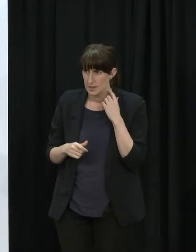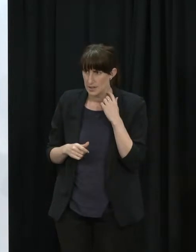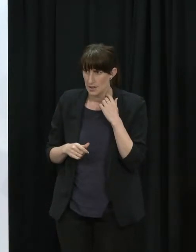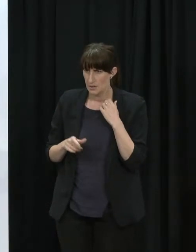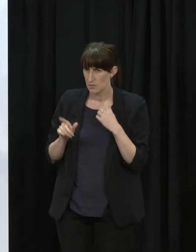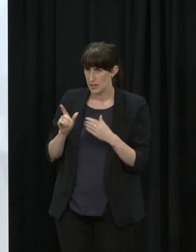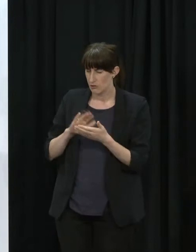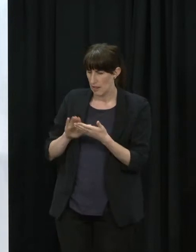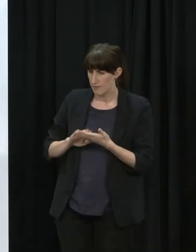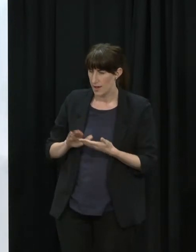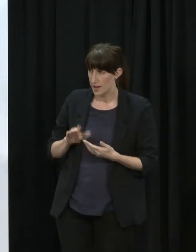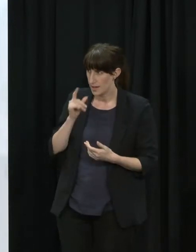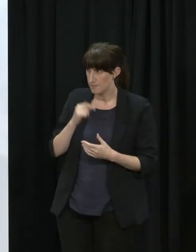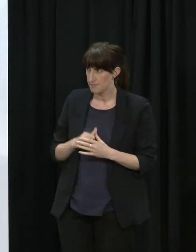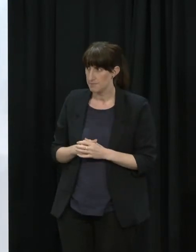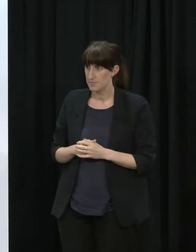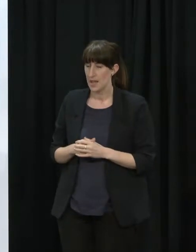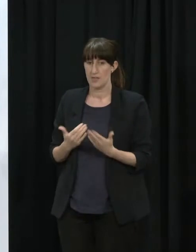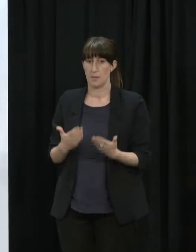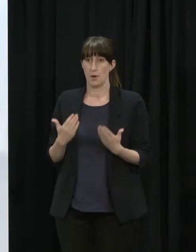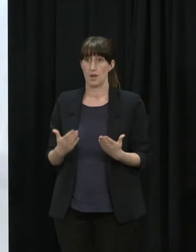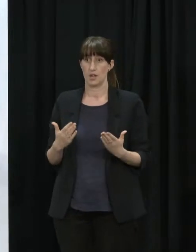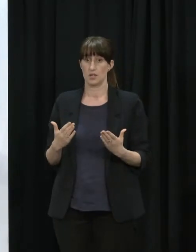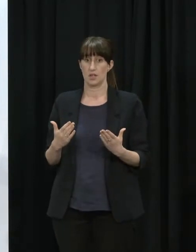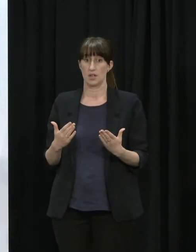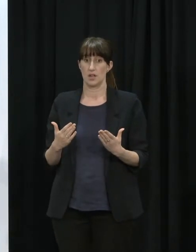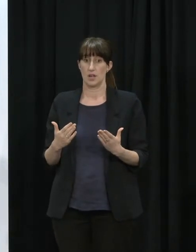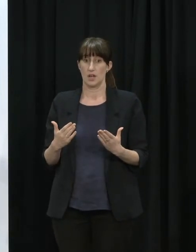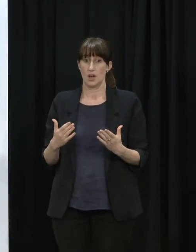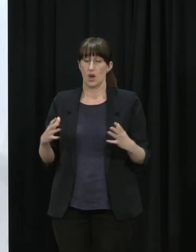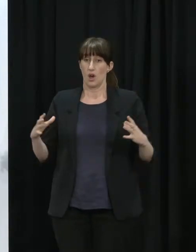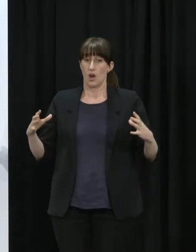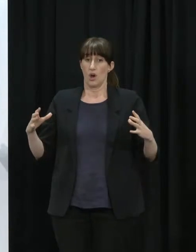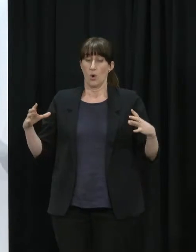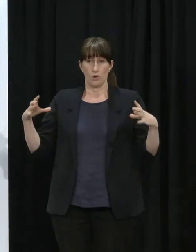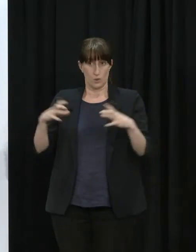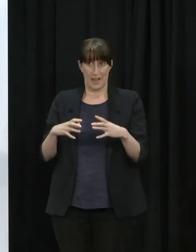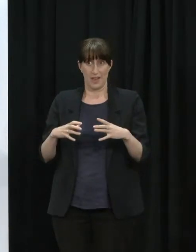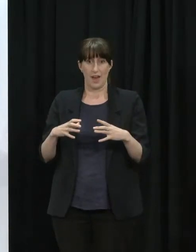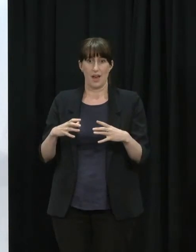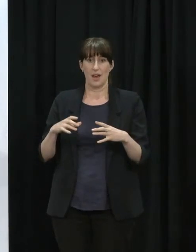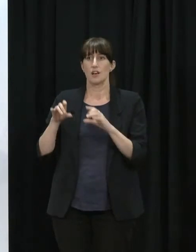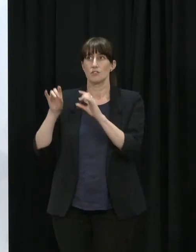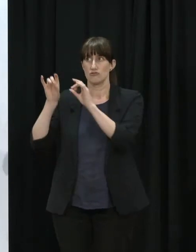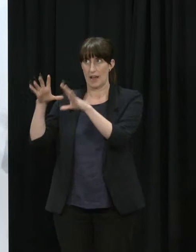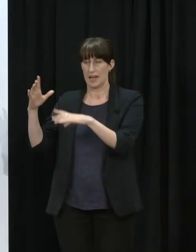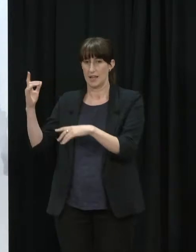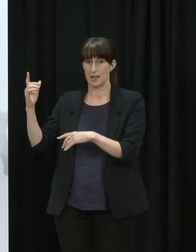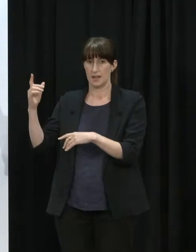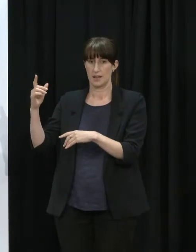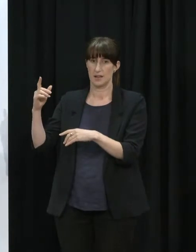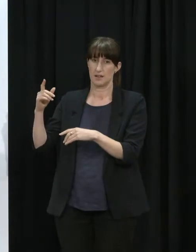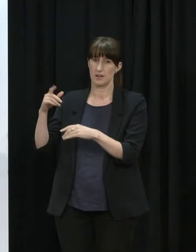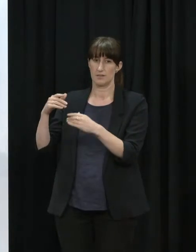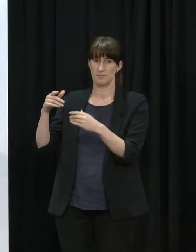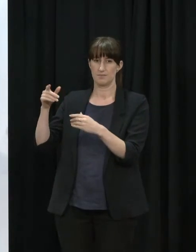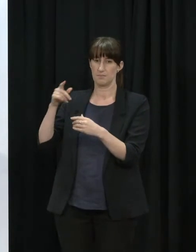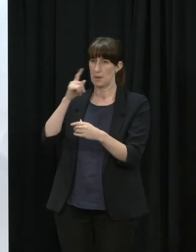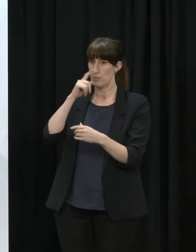Ko te Ahitereiria